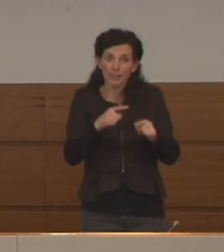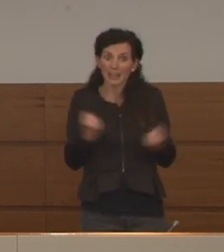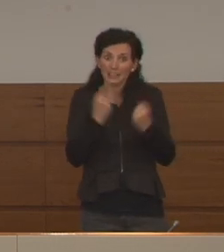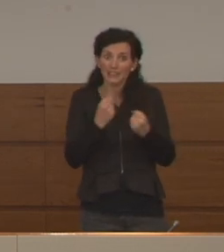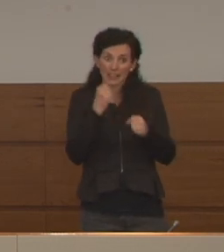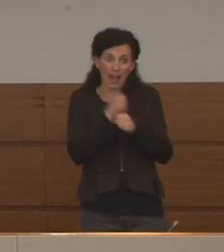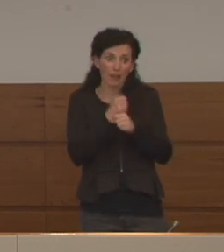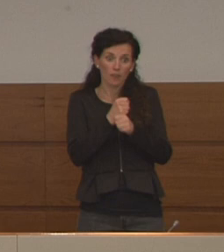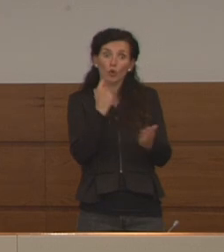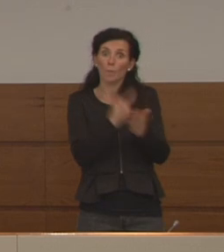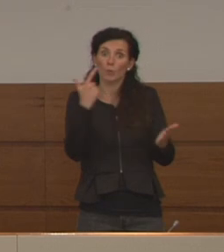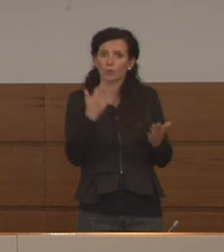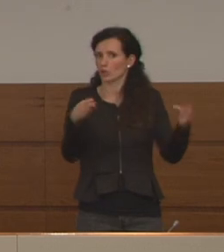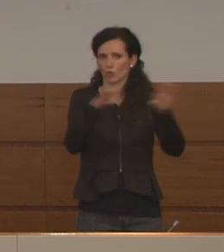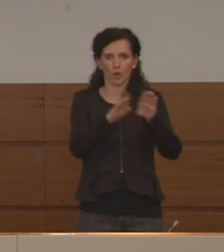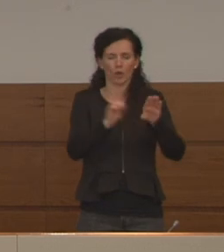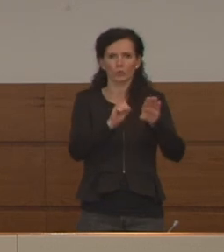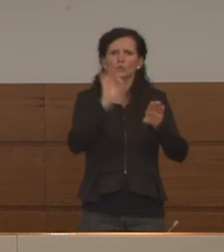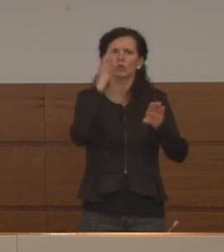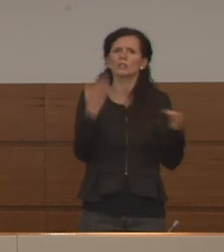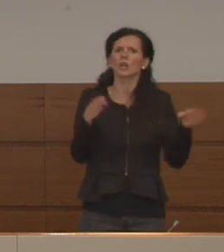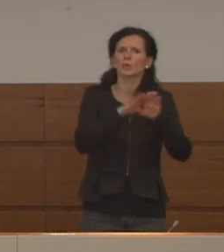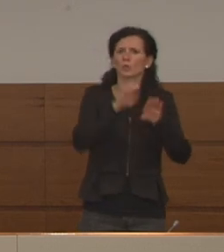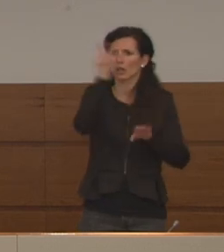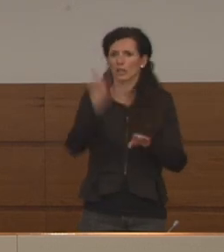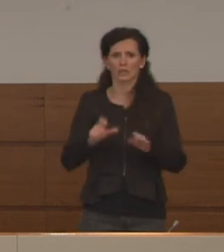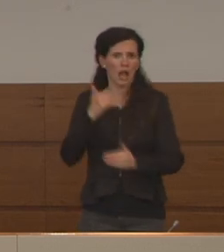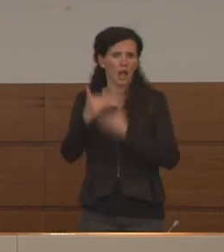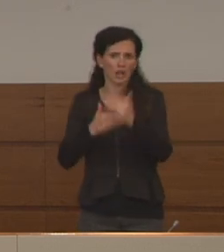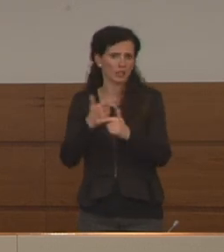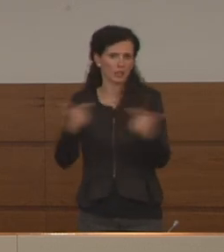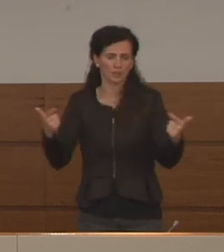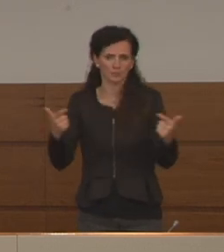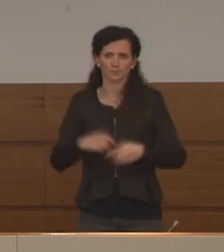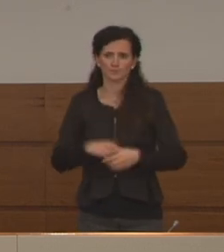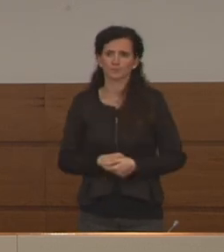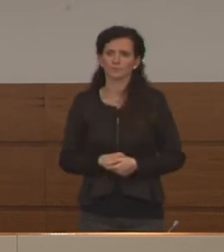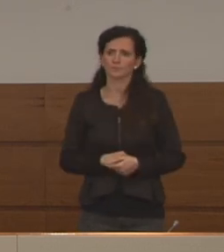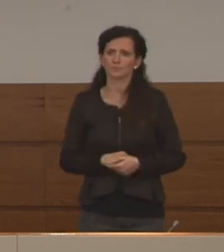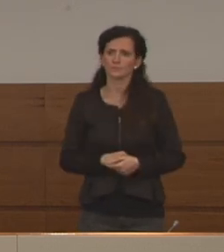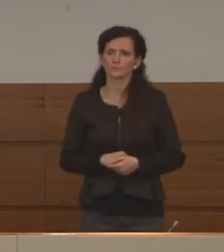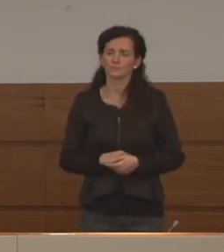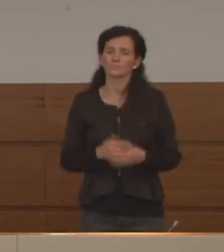paese non sarebbe sopravvissuto. Al di là di questo, ci sono anche le informazioni